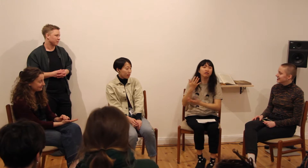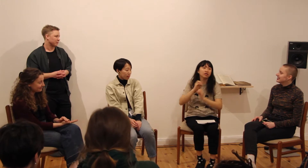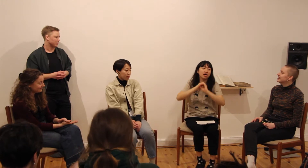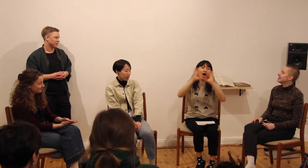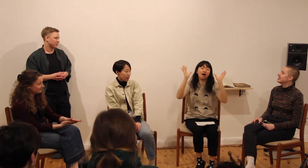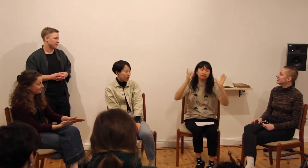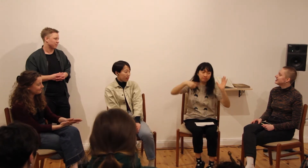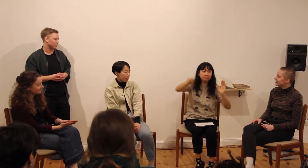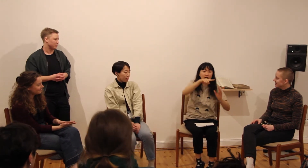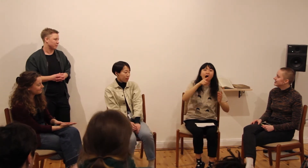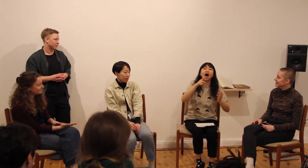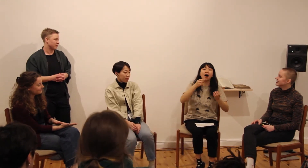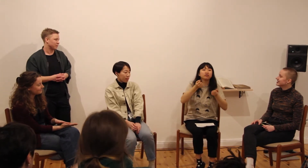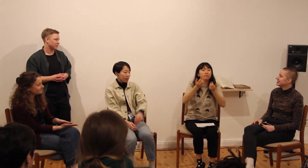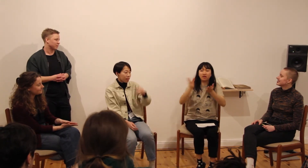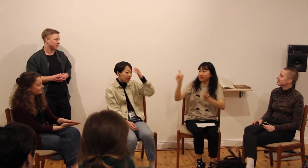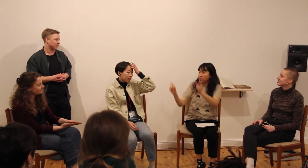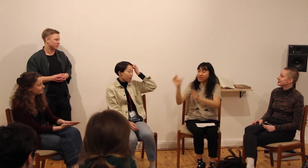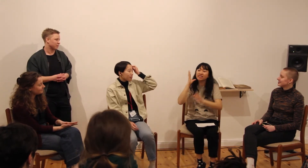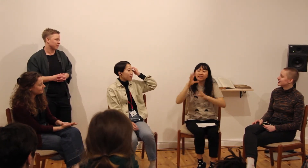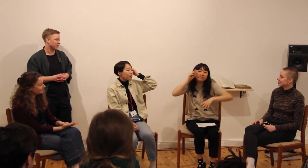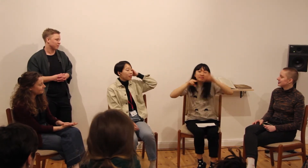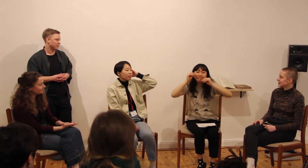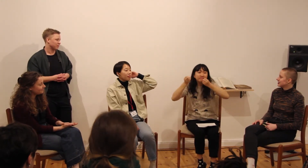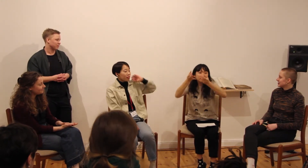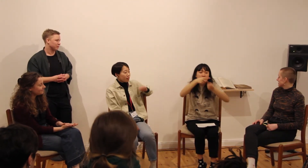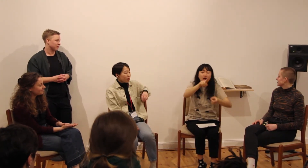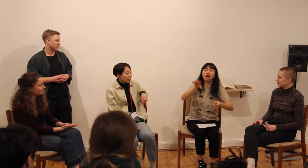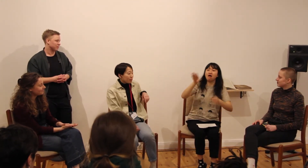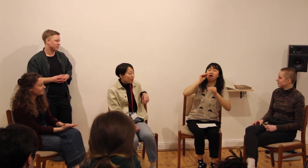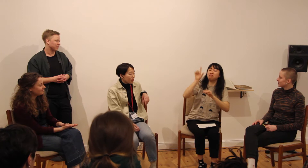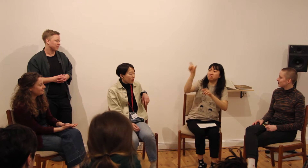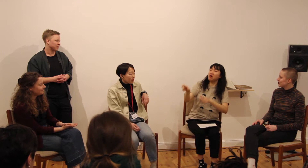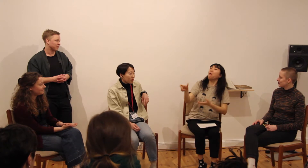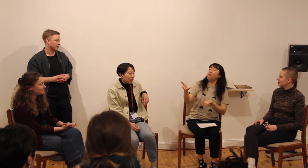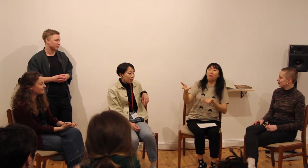Gibt es Unterschiede? Das finde ich ist eine ganz spannende Frage die uns allen unter den Nägeln brennt.